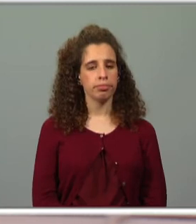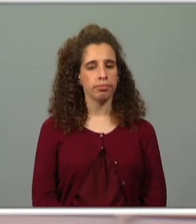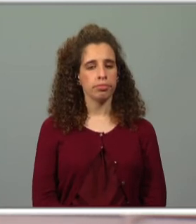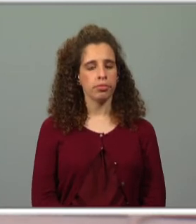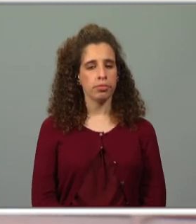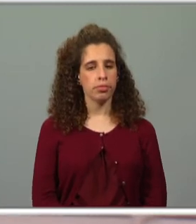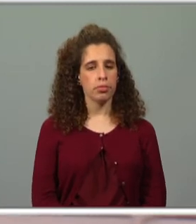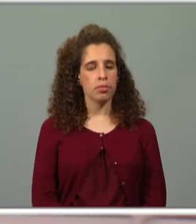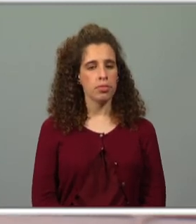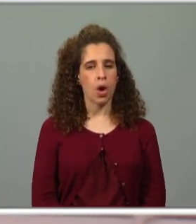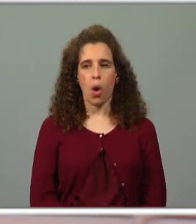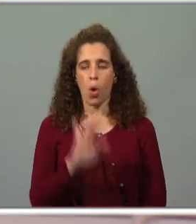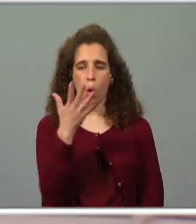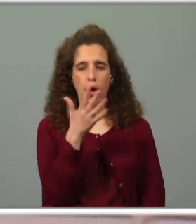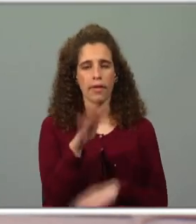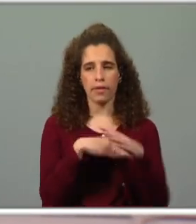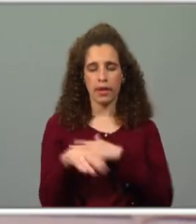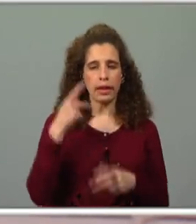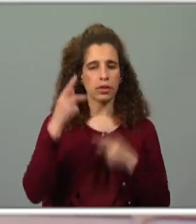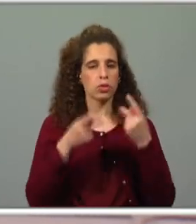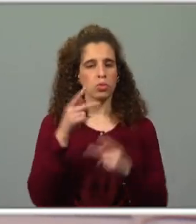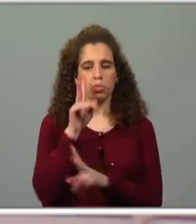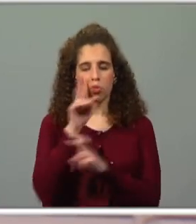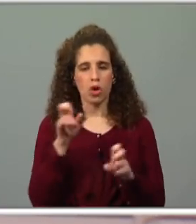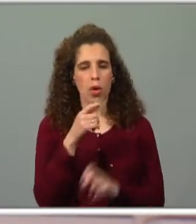tínhamos quando estávamos a fazer avaliação encontrávamos o erro 我們在做的時候有評估我們發現了錯誤